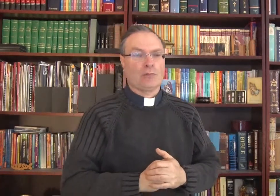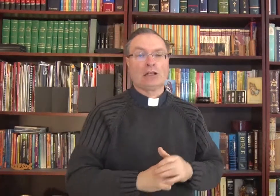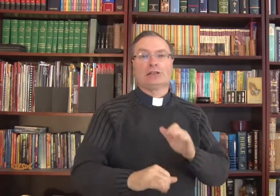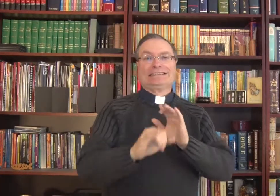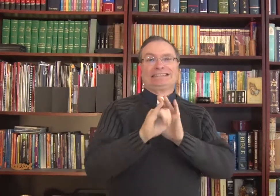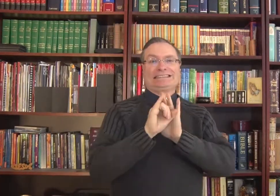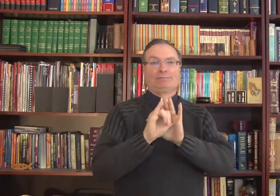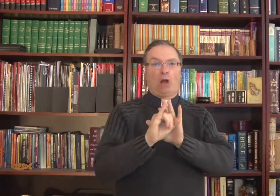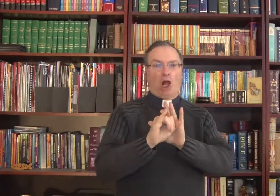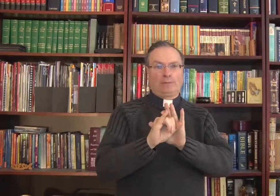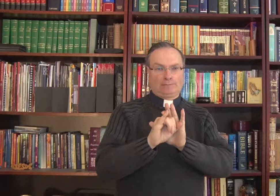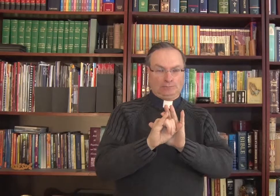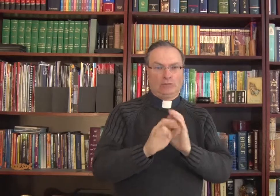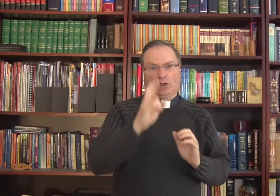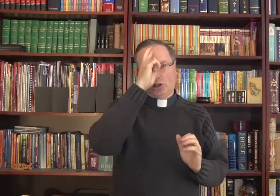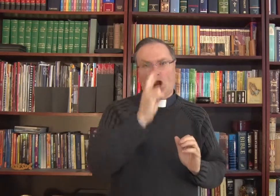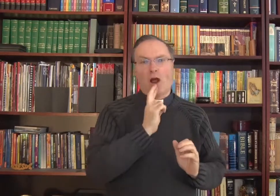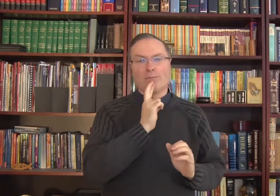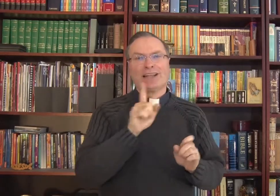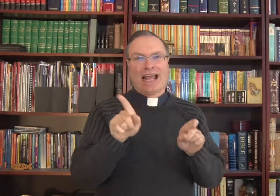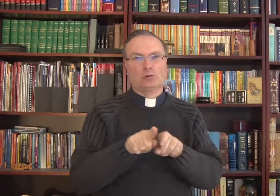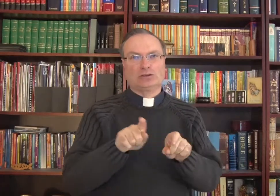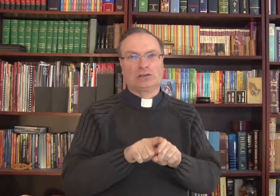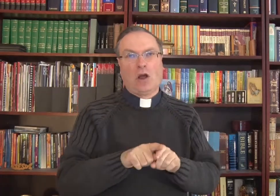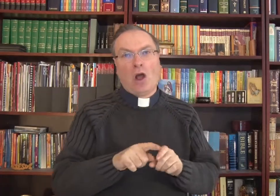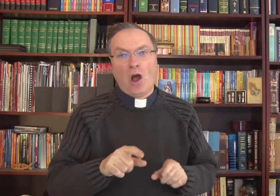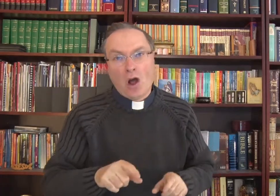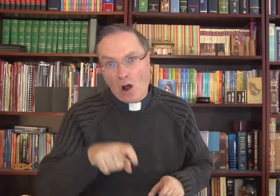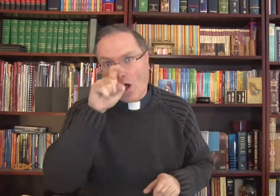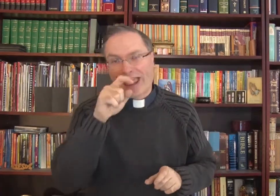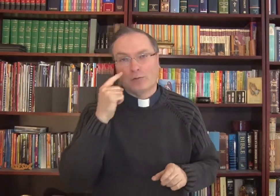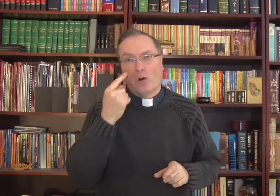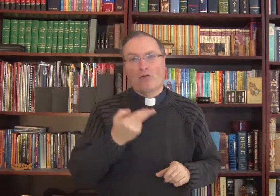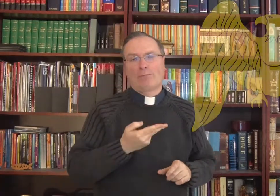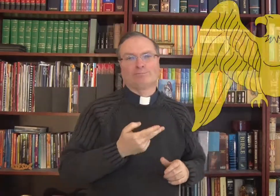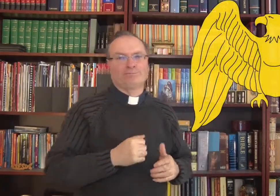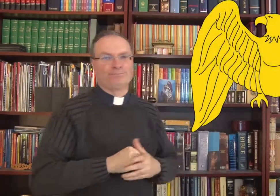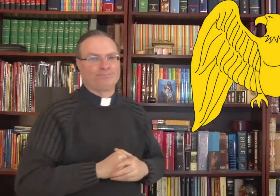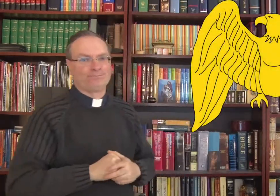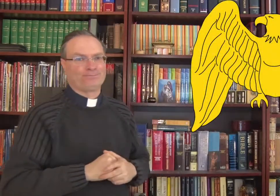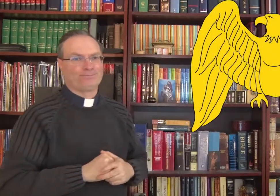Le symbole de Rome est aussi un aigle.